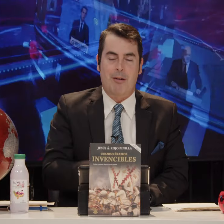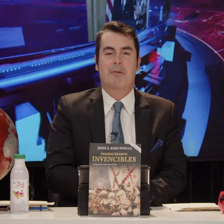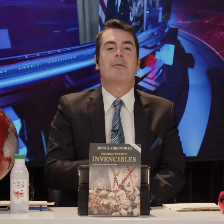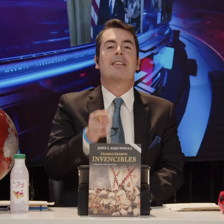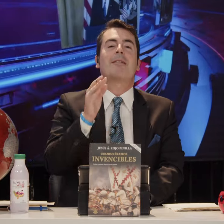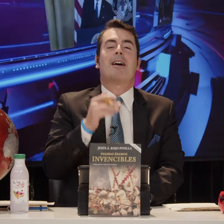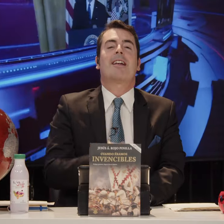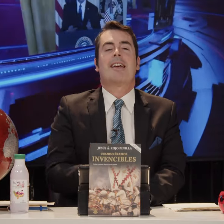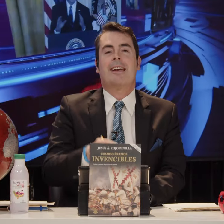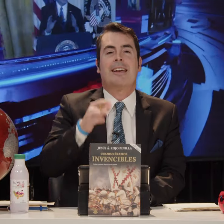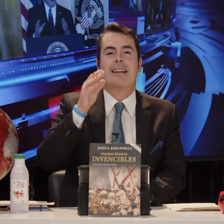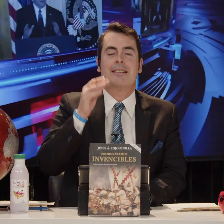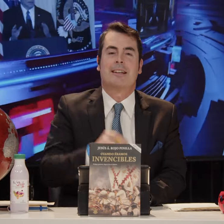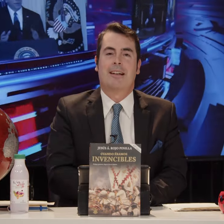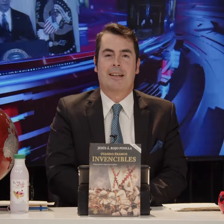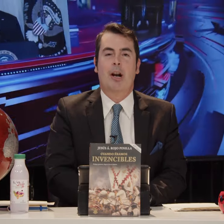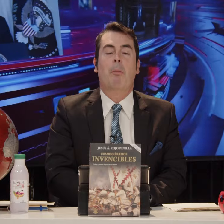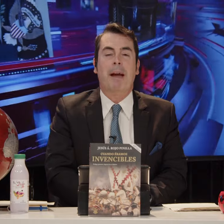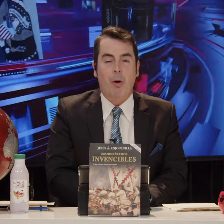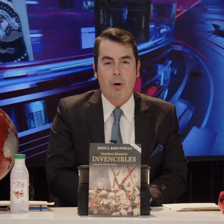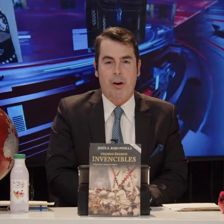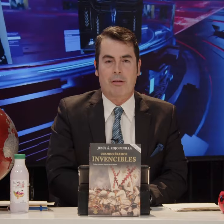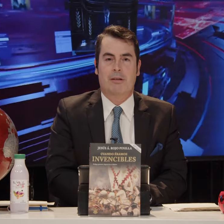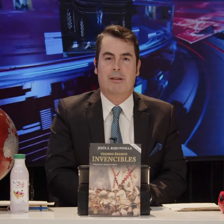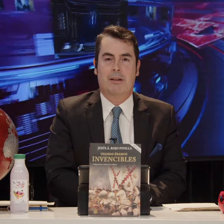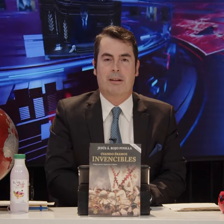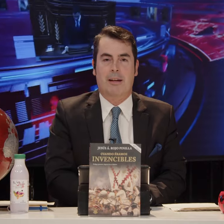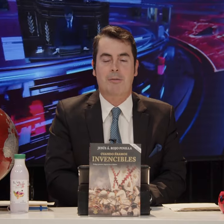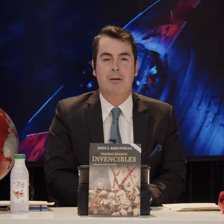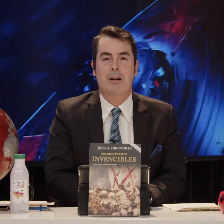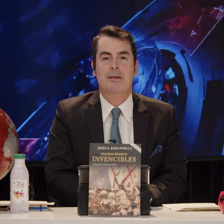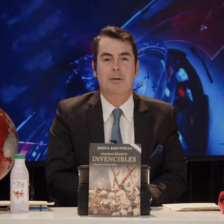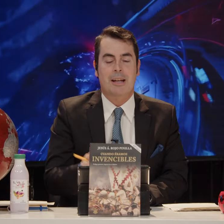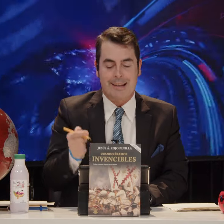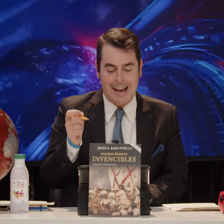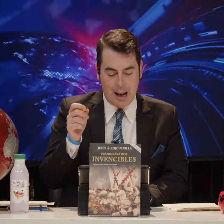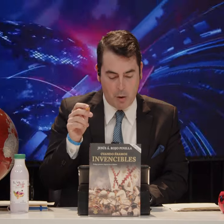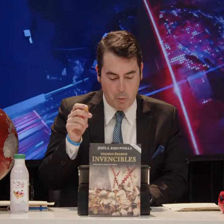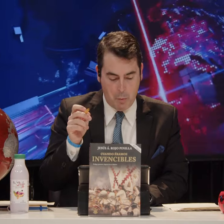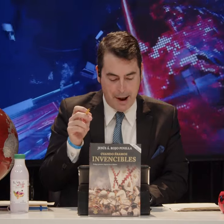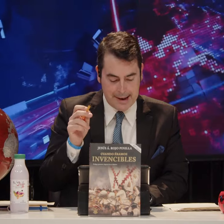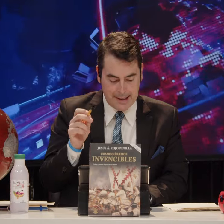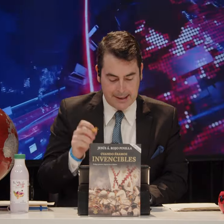hombre Vete a parla ya que es que eres de de lo peor que ha habido en la historia de la humanidad